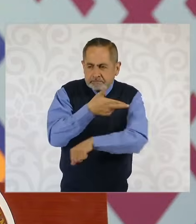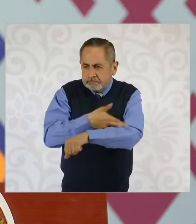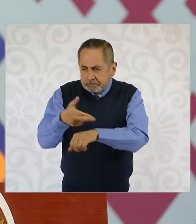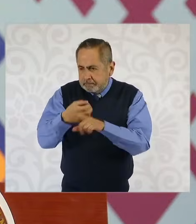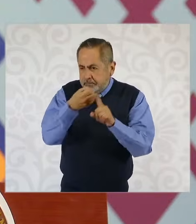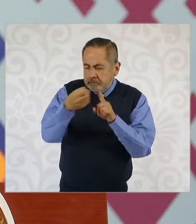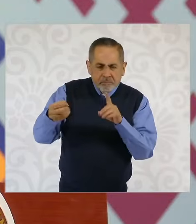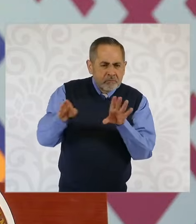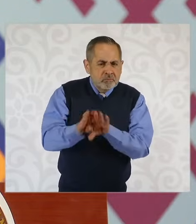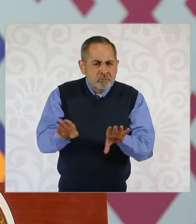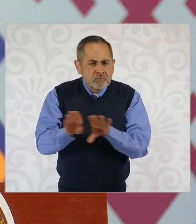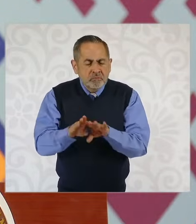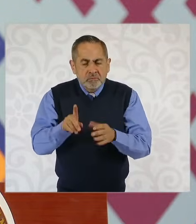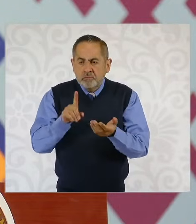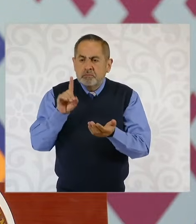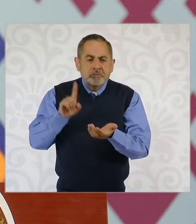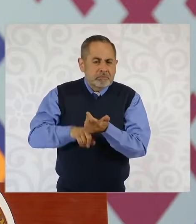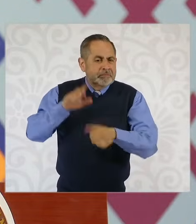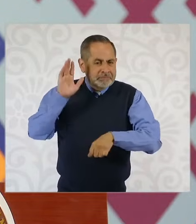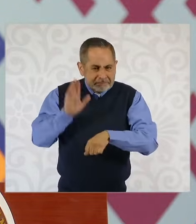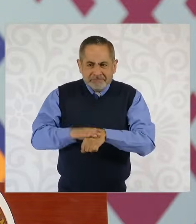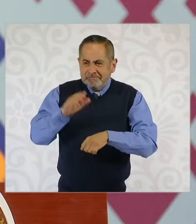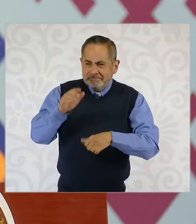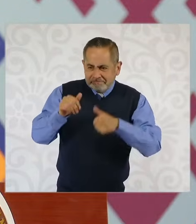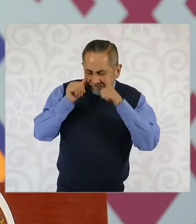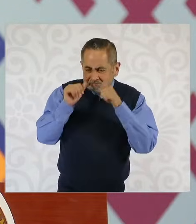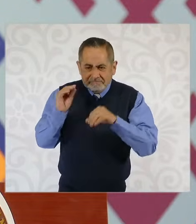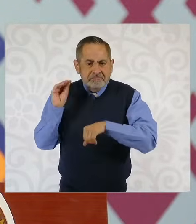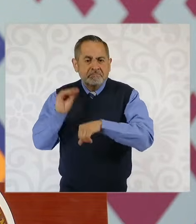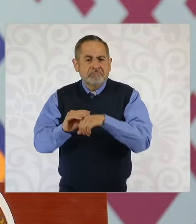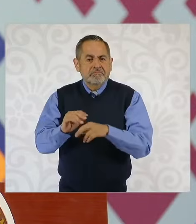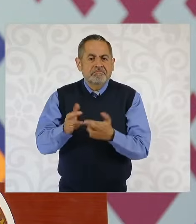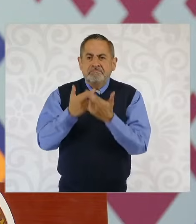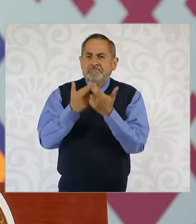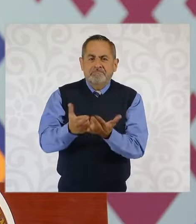estamos haciendo es aumentando las capacidades de almacenamiento para atender las necesidades